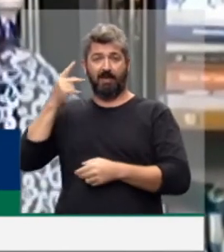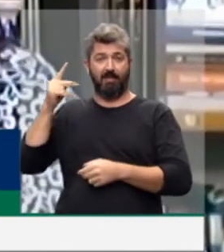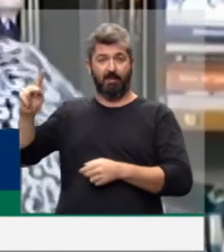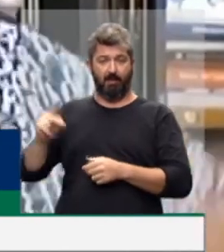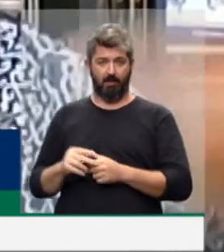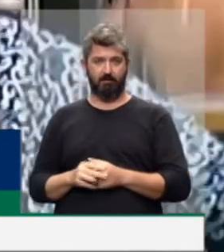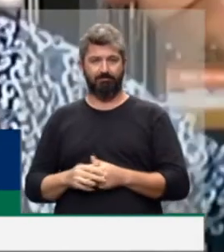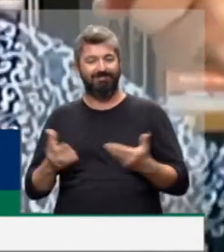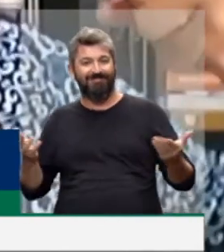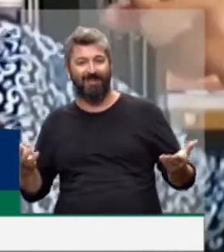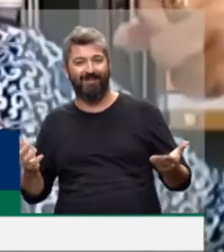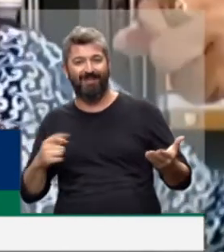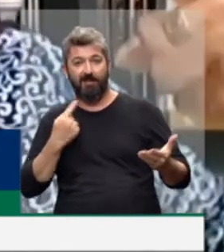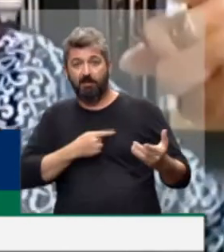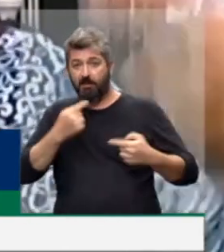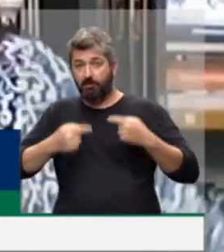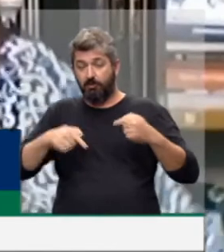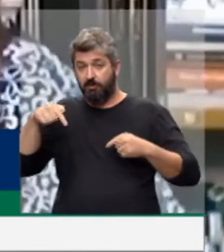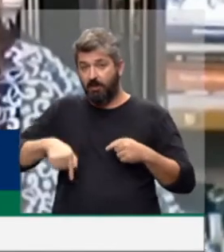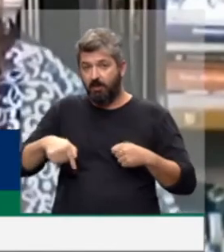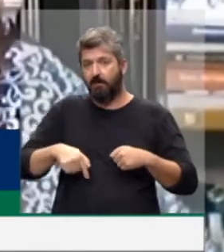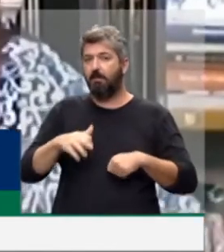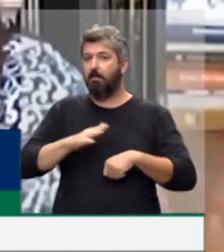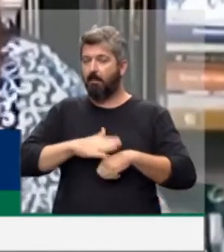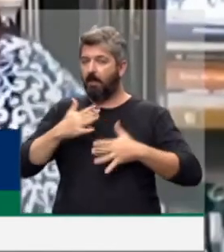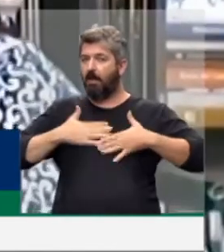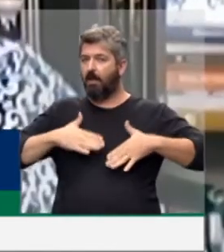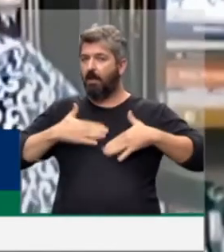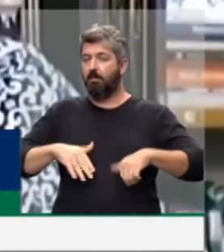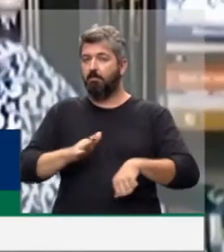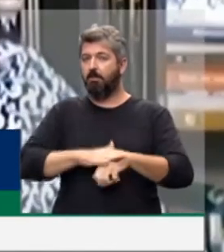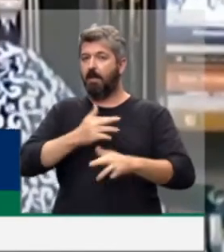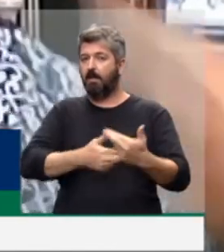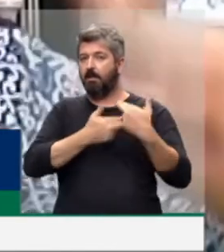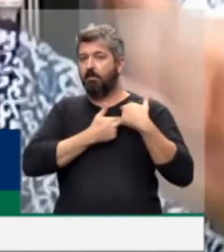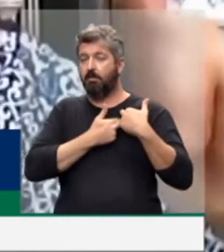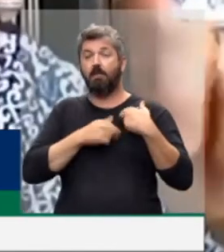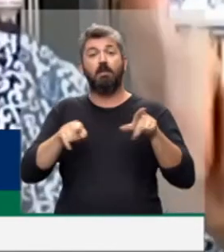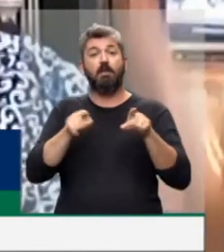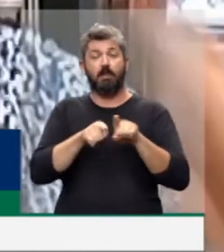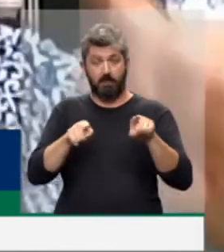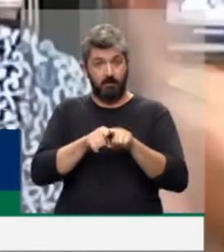TER UMA MATRIZ SUJA ATÉ JÁ DISSE QUE VAI LIMPAR SUA FORMA DE PRODUÇÃO ENERGÉTICA, ENTÃO NÓS PRECISAMOS